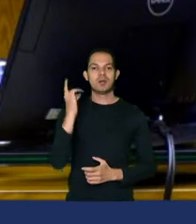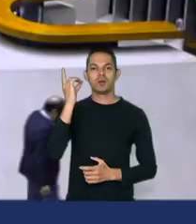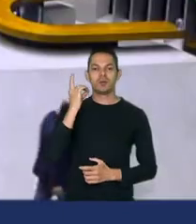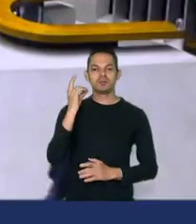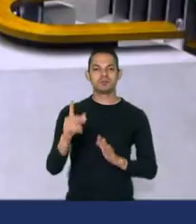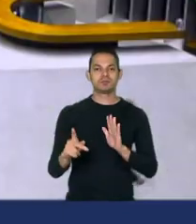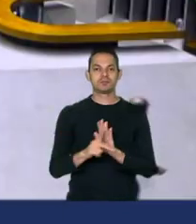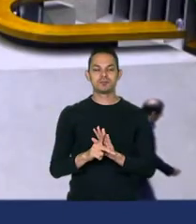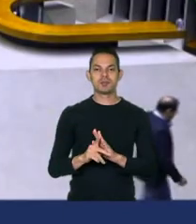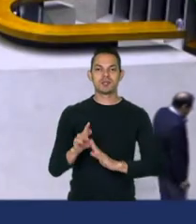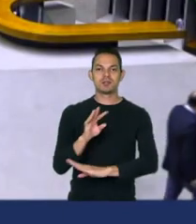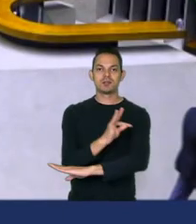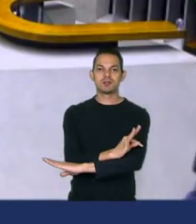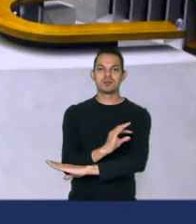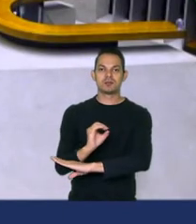BORGES, REPRESENTANDO O POVO